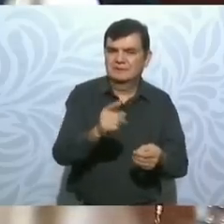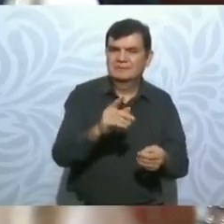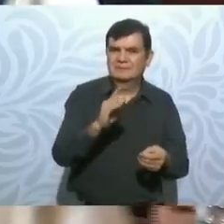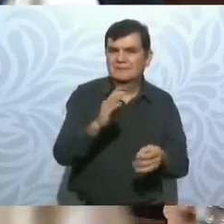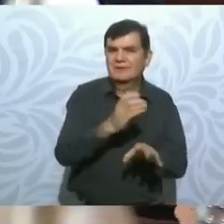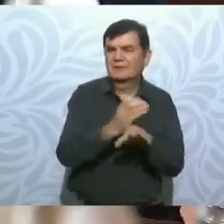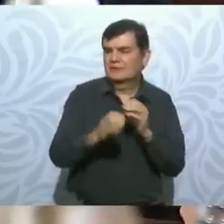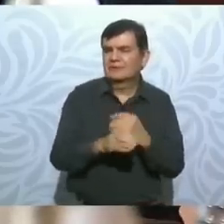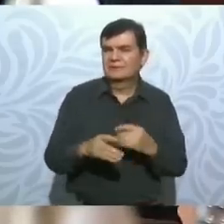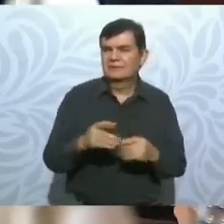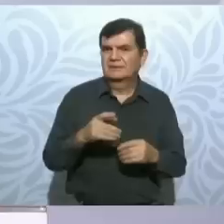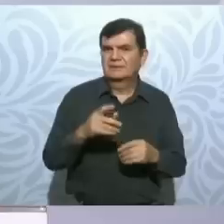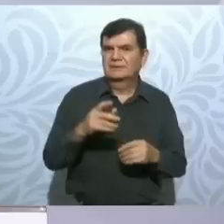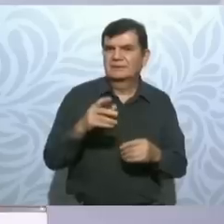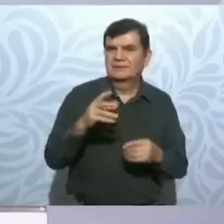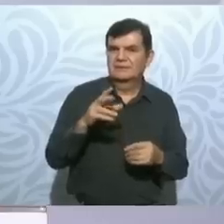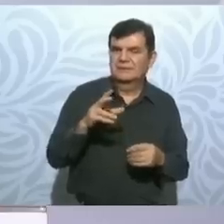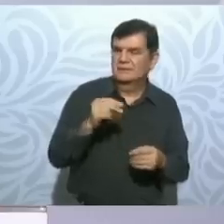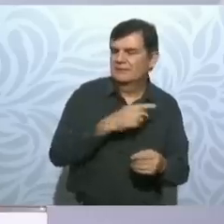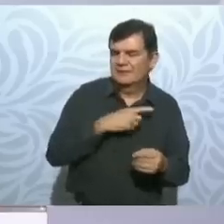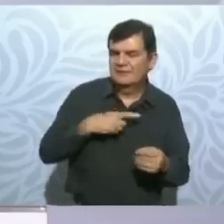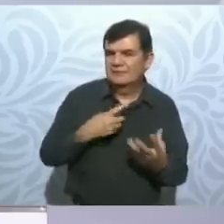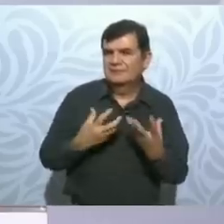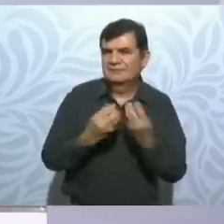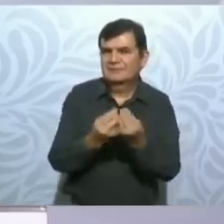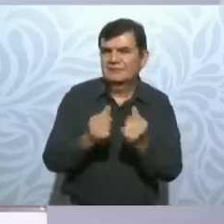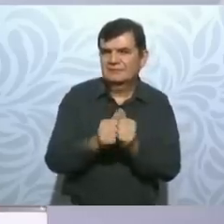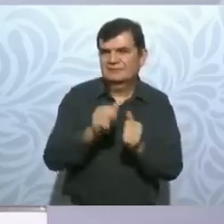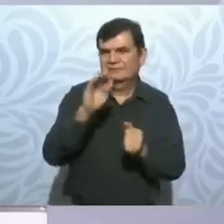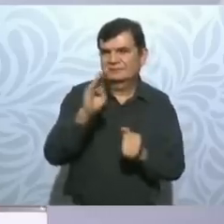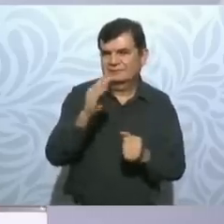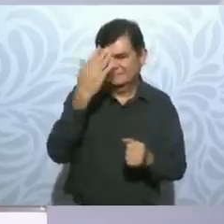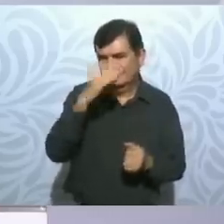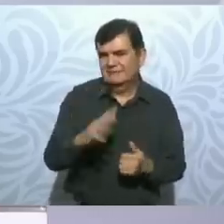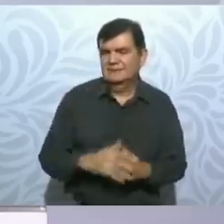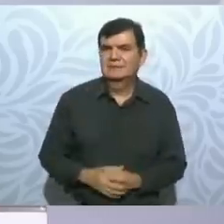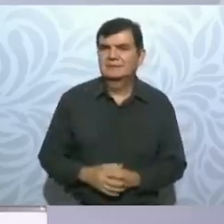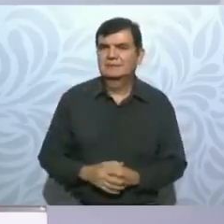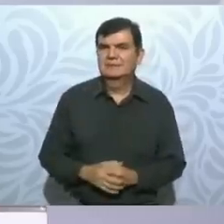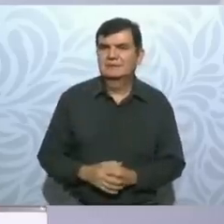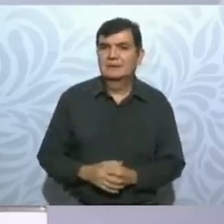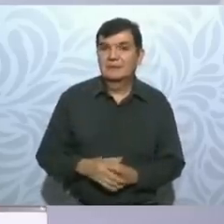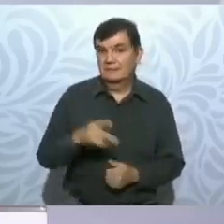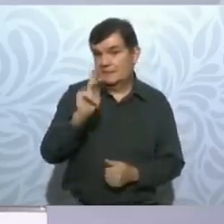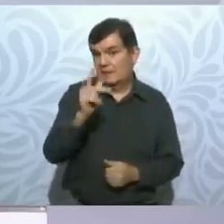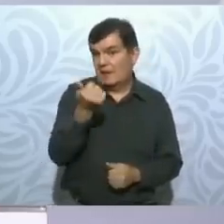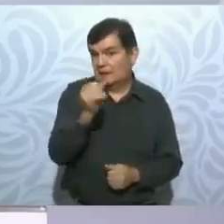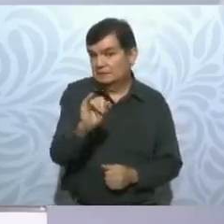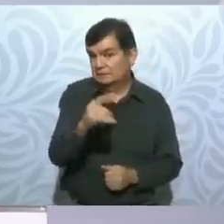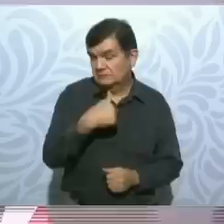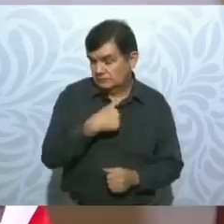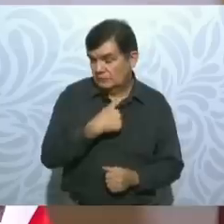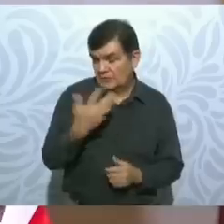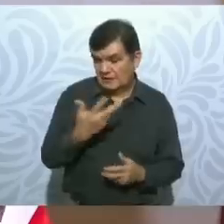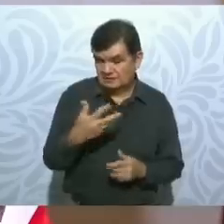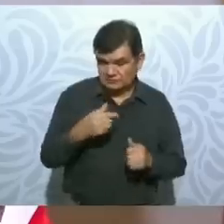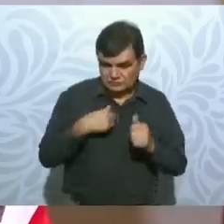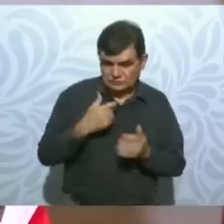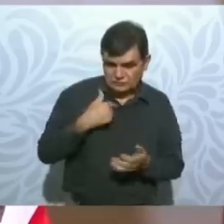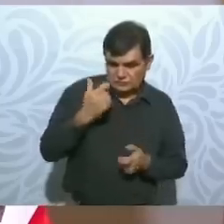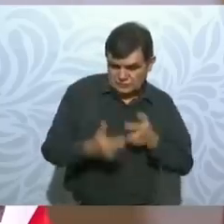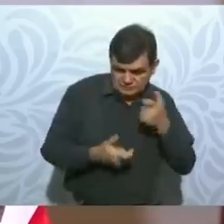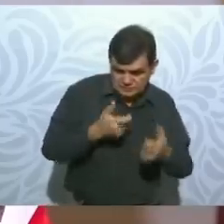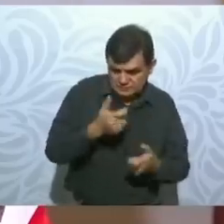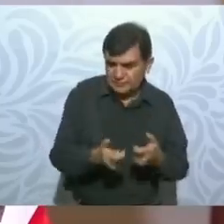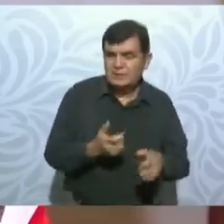fuerza eh con el crimen Pero así como nosotros estamos dedicando recursos y